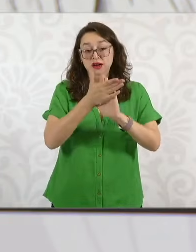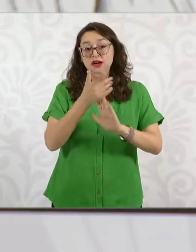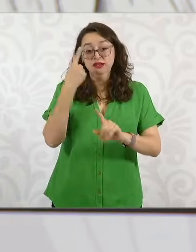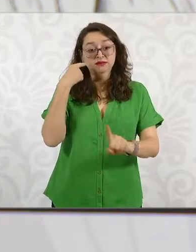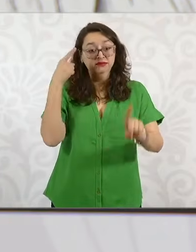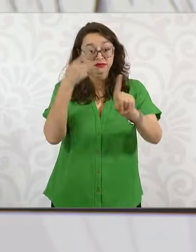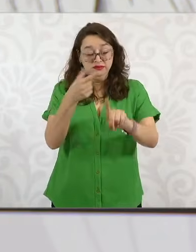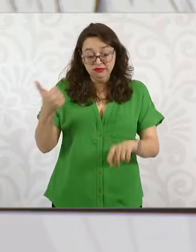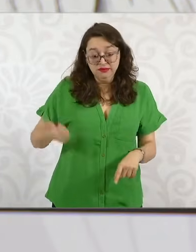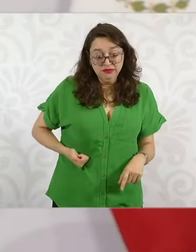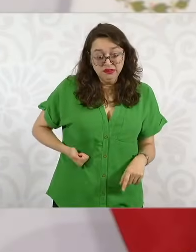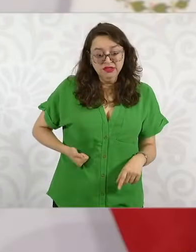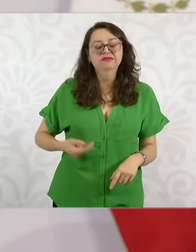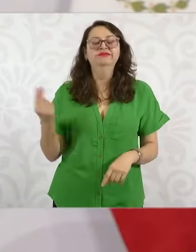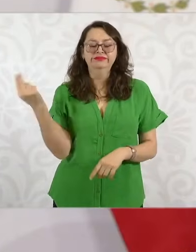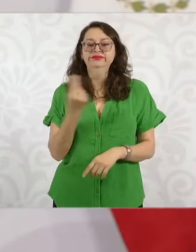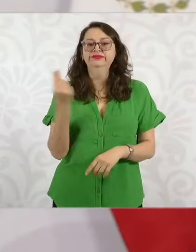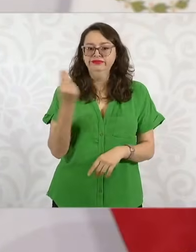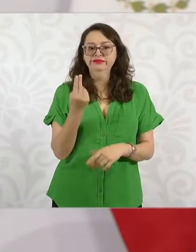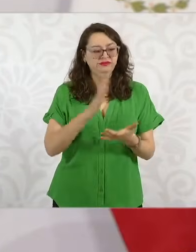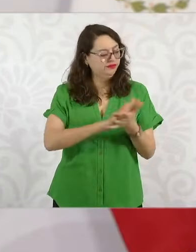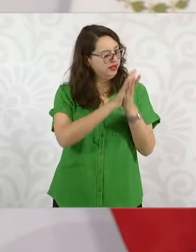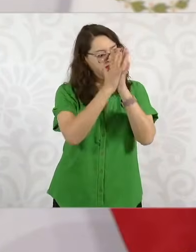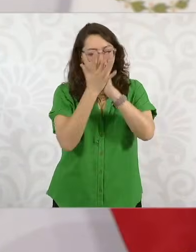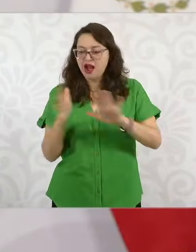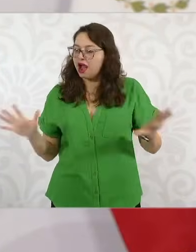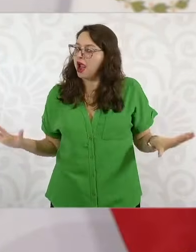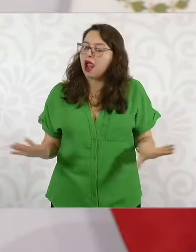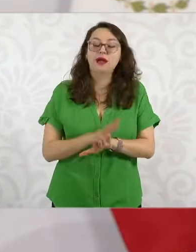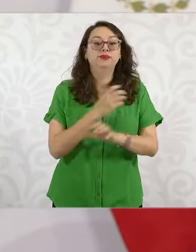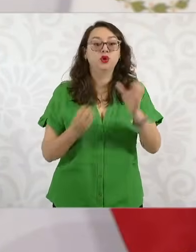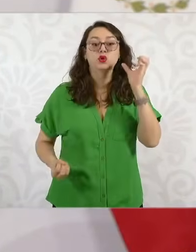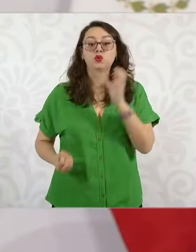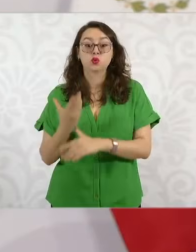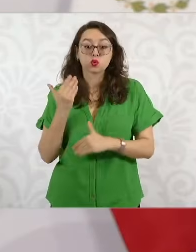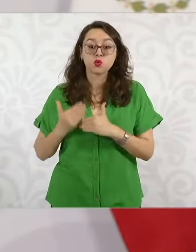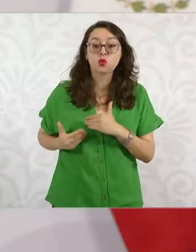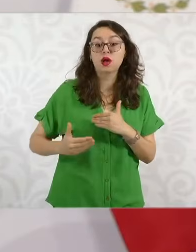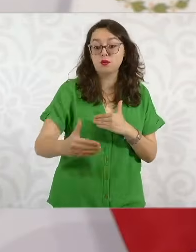transformaría la necesidad permanente del sistema de salud pública en una capacidad instalada dentro